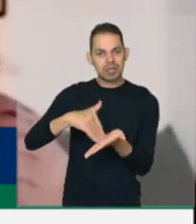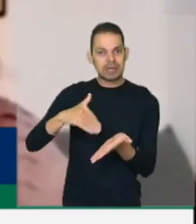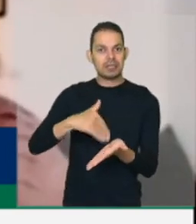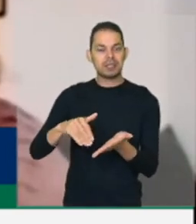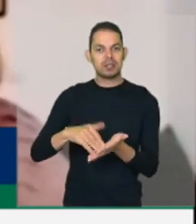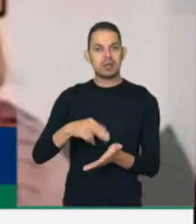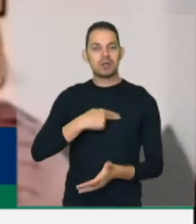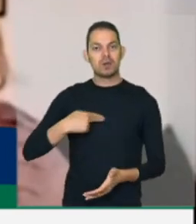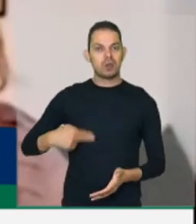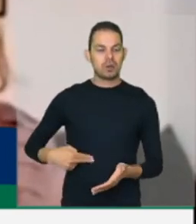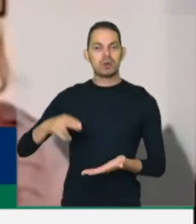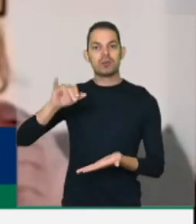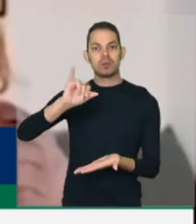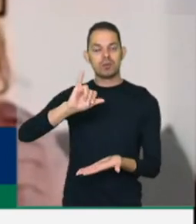PARA A PRODUÇÃO DO INSTITUTO BUTANTAN E NESSE MOMENTO, NÓS